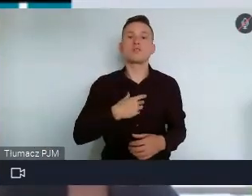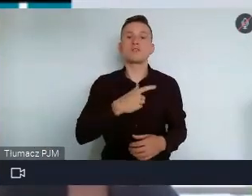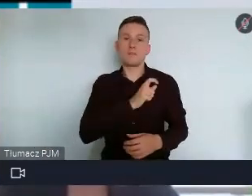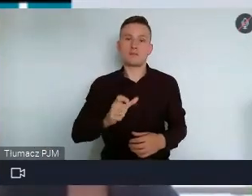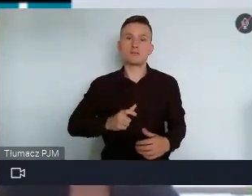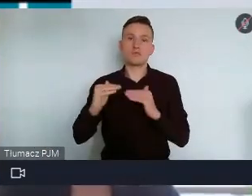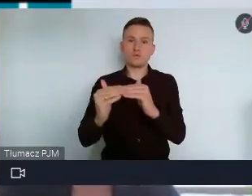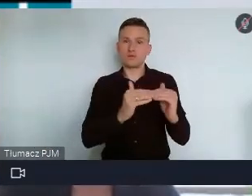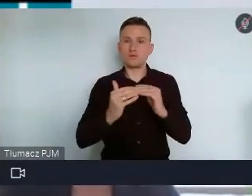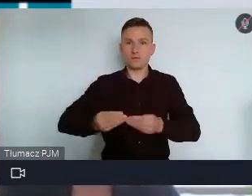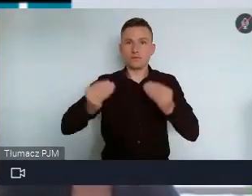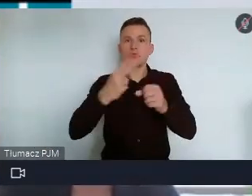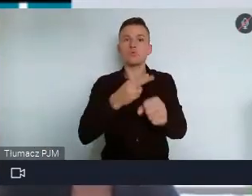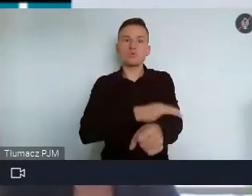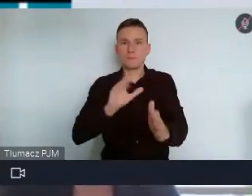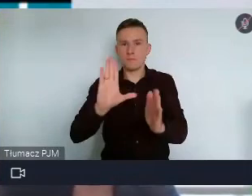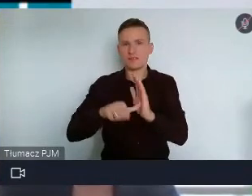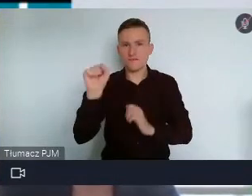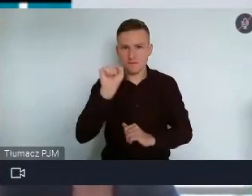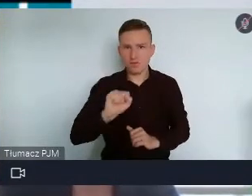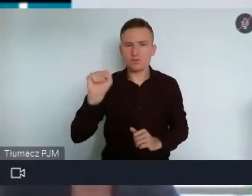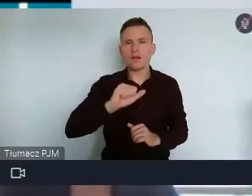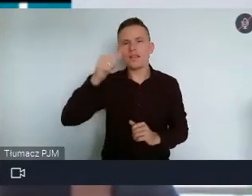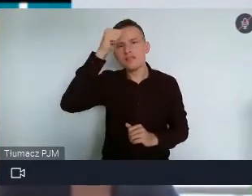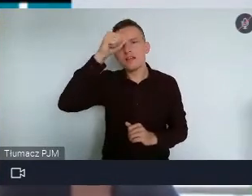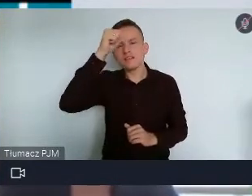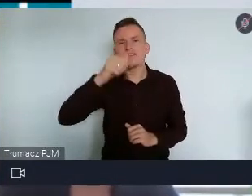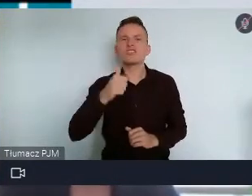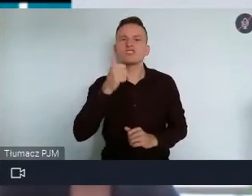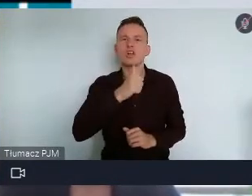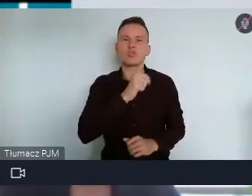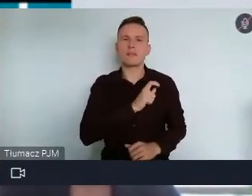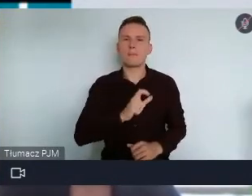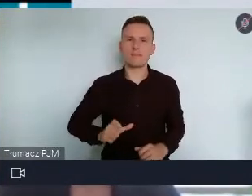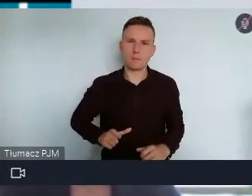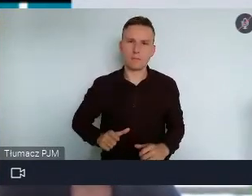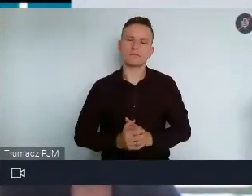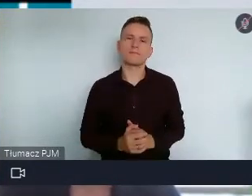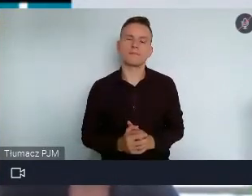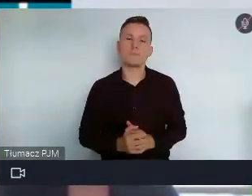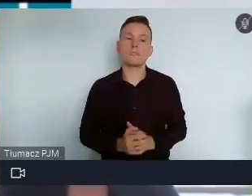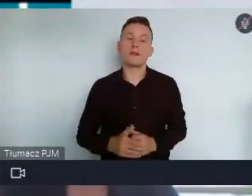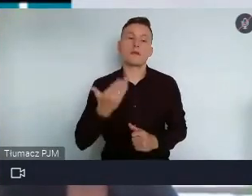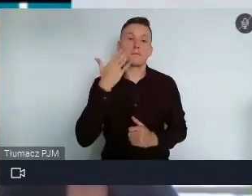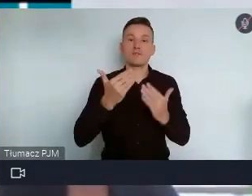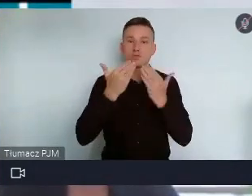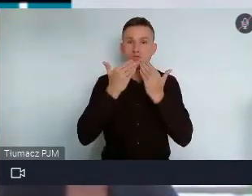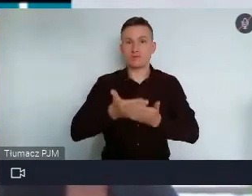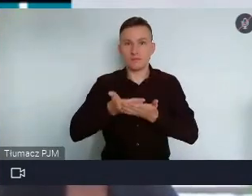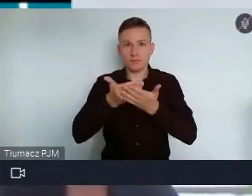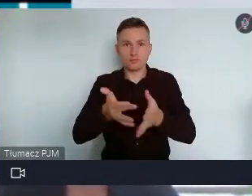w Urzędzie Miejskim Wrocławia, tak zwanego "zielonego departamentu". Bardzo dziękuję za zaproszenie na dzisiejsze spotkanie.